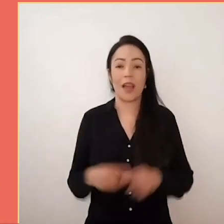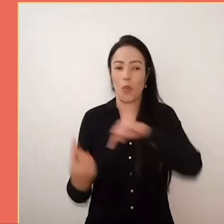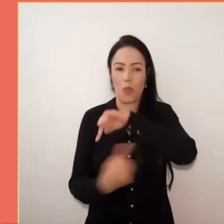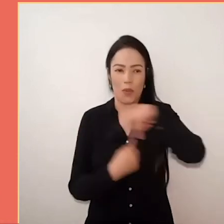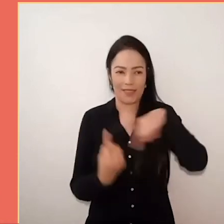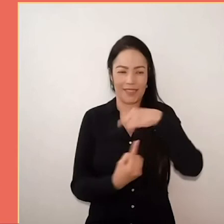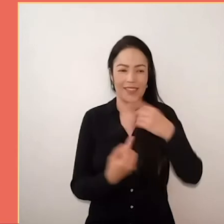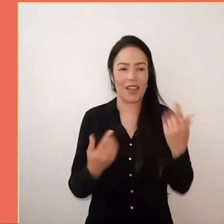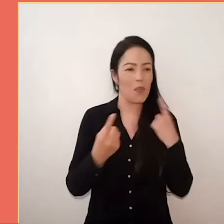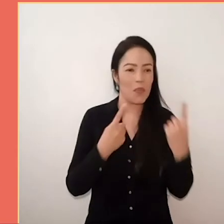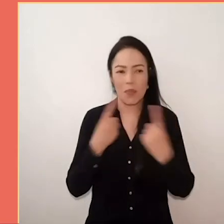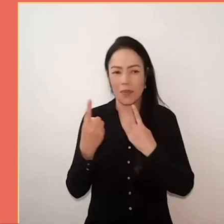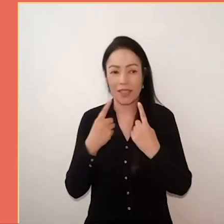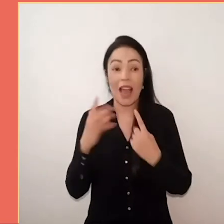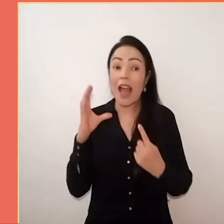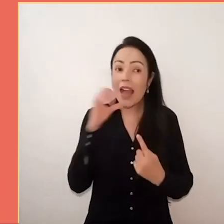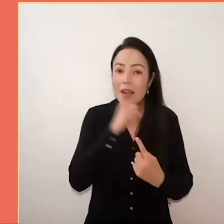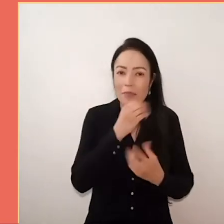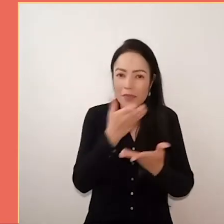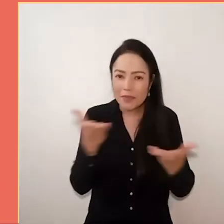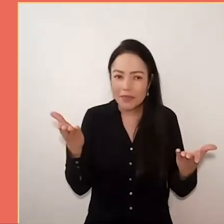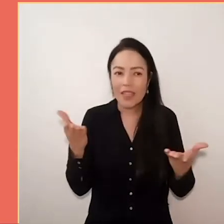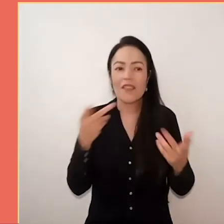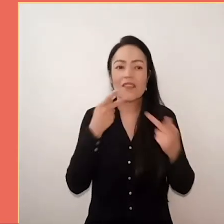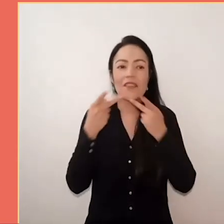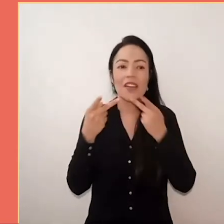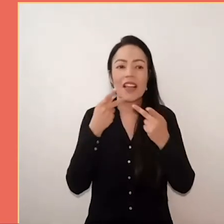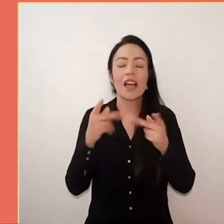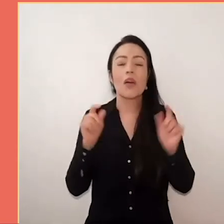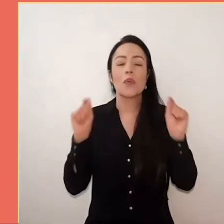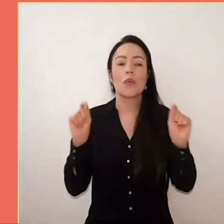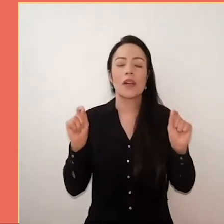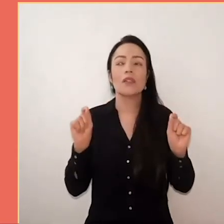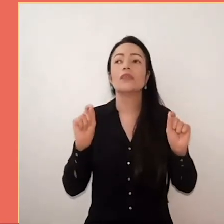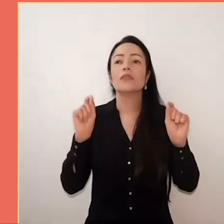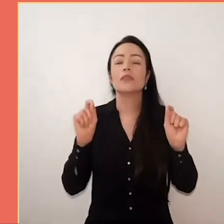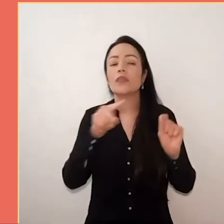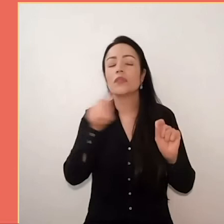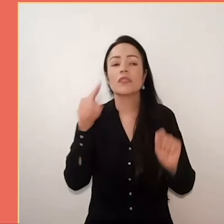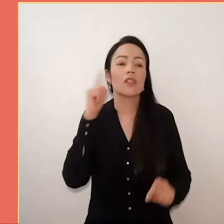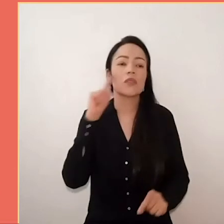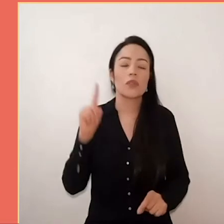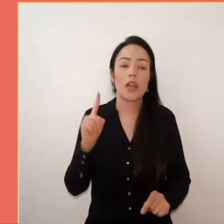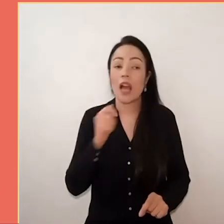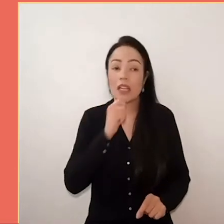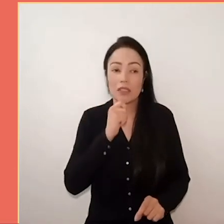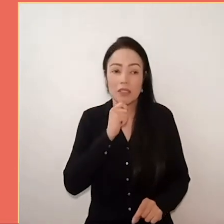rápido de vocês, pra vocês falarem alguma coisa que vocês não falaram e já meio que fechar,